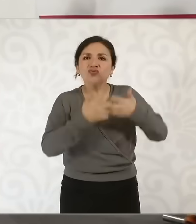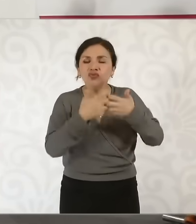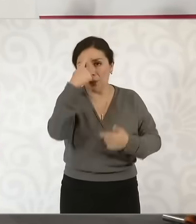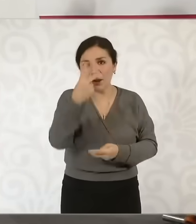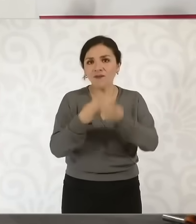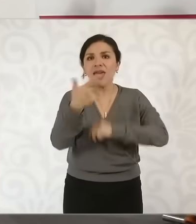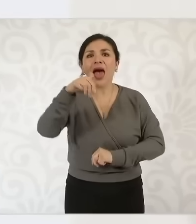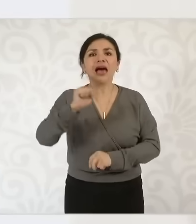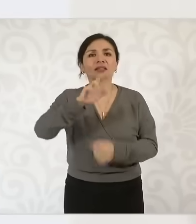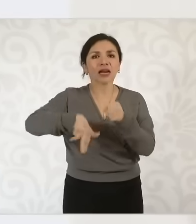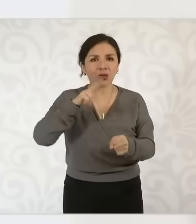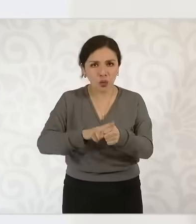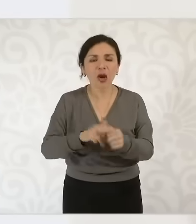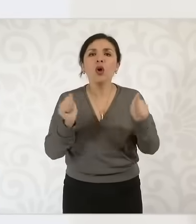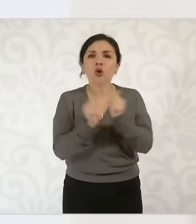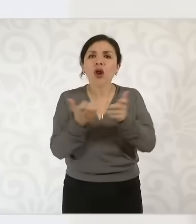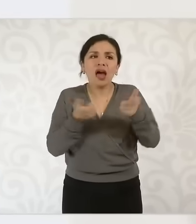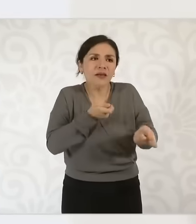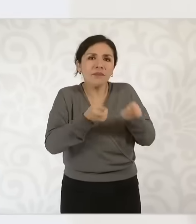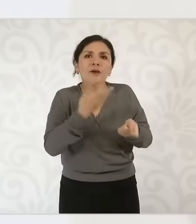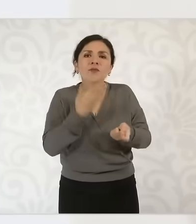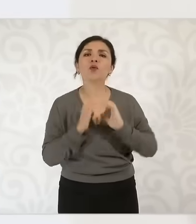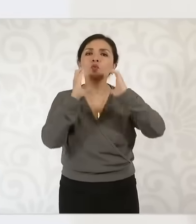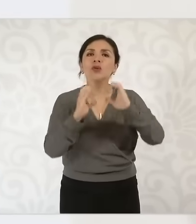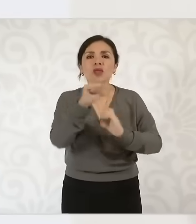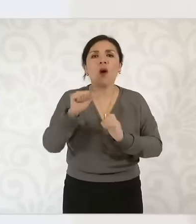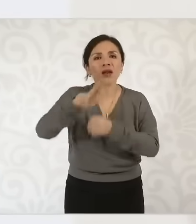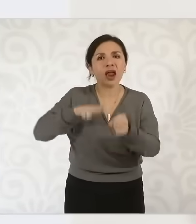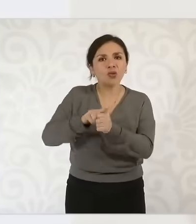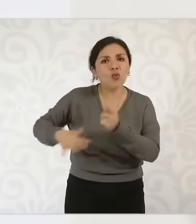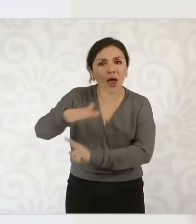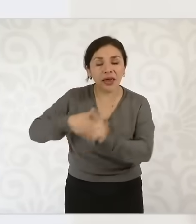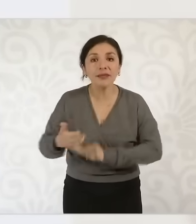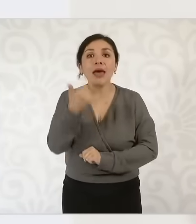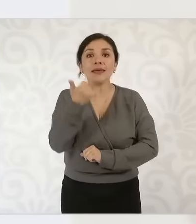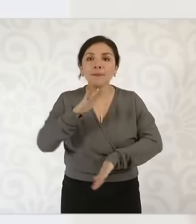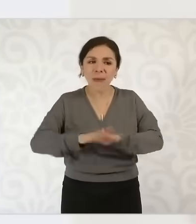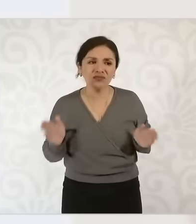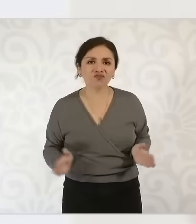de geología compleja con manejo sustentable de los recursos naturales y el impulso de energías